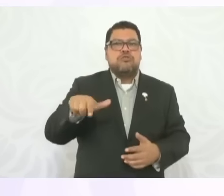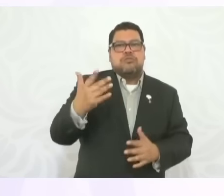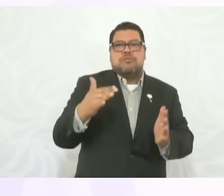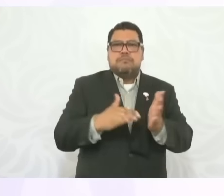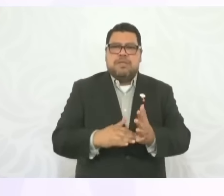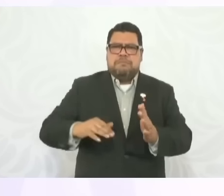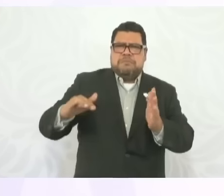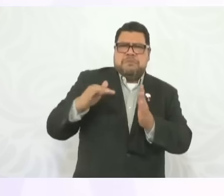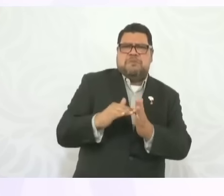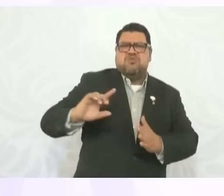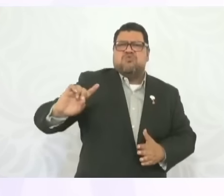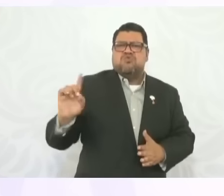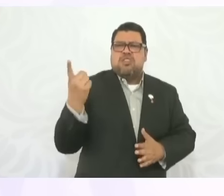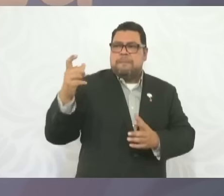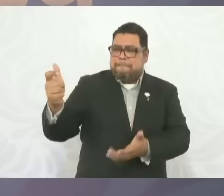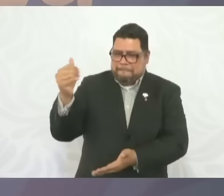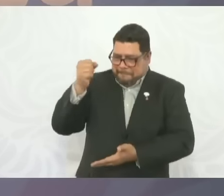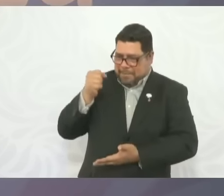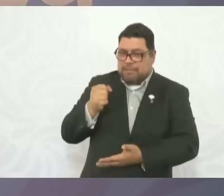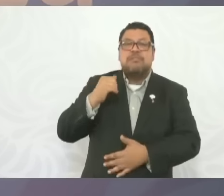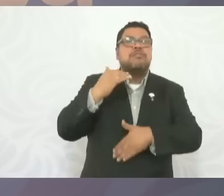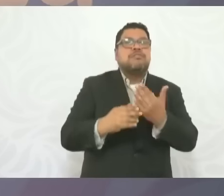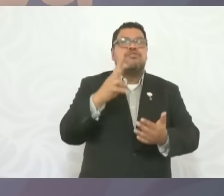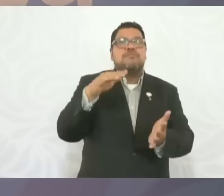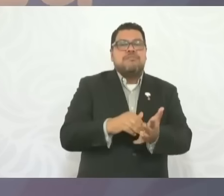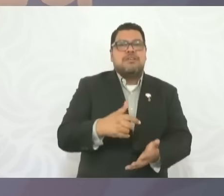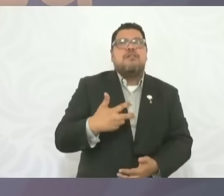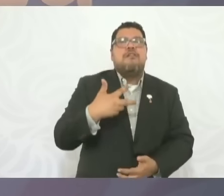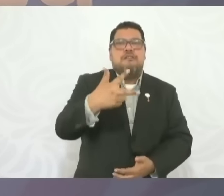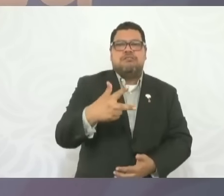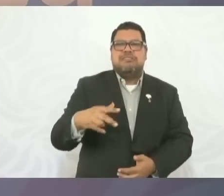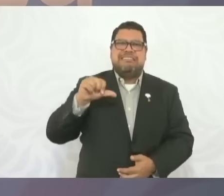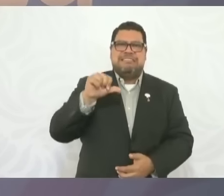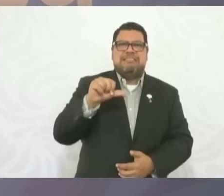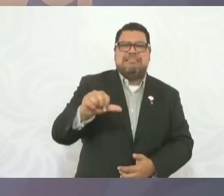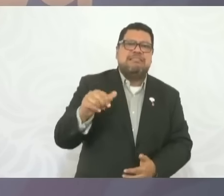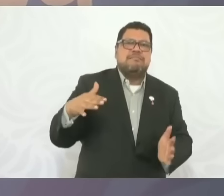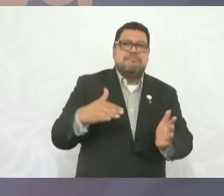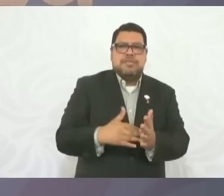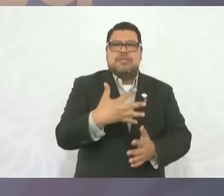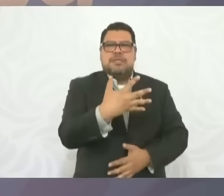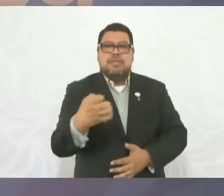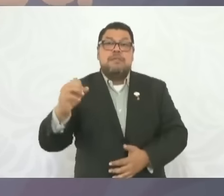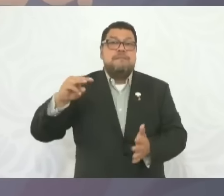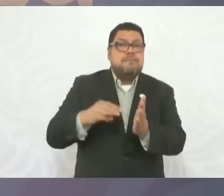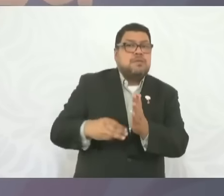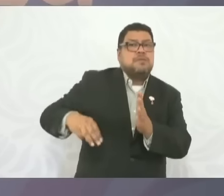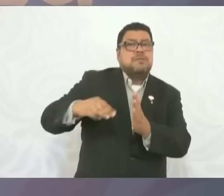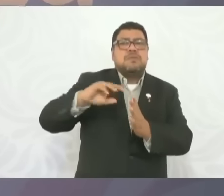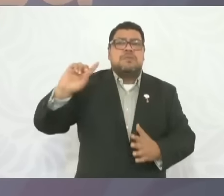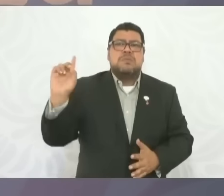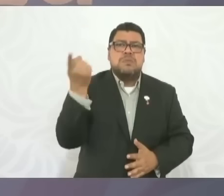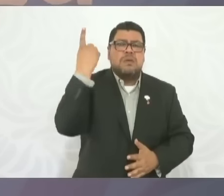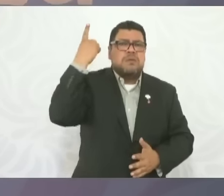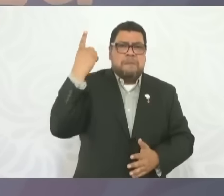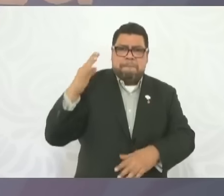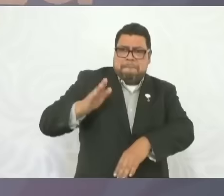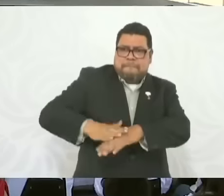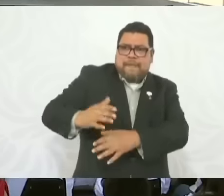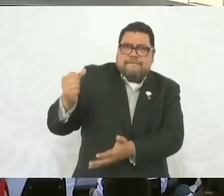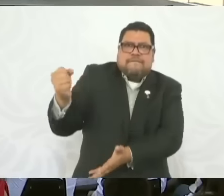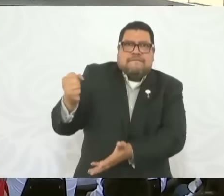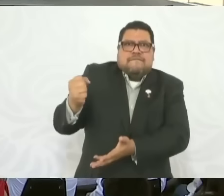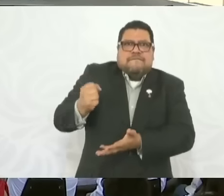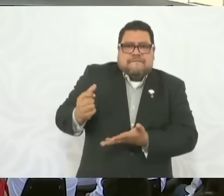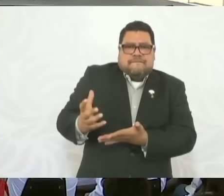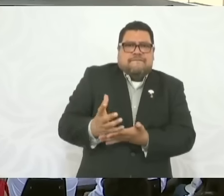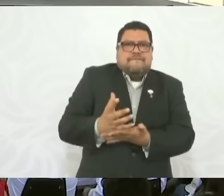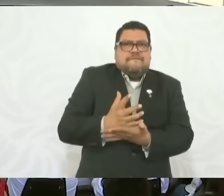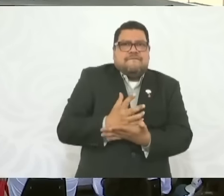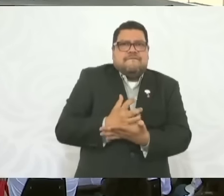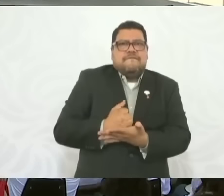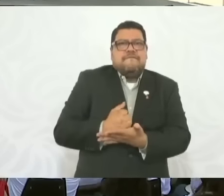dólares y en 2008 cerca de 16,500 millones de dólares de excedentes petroleros. Su destino fue